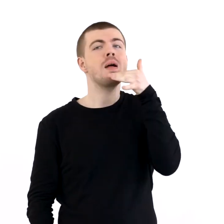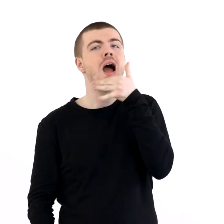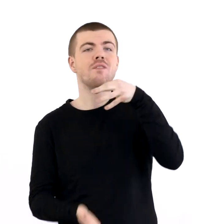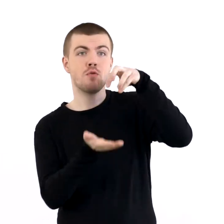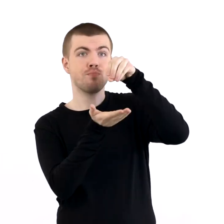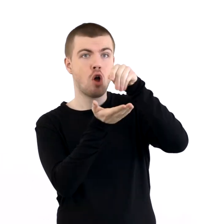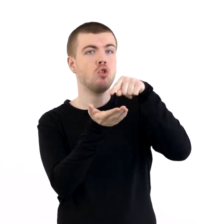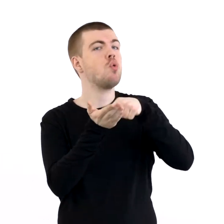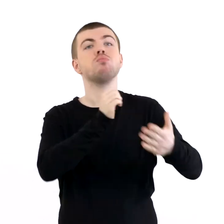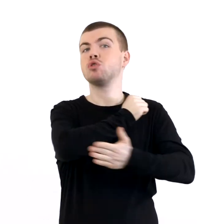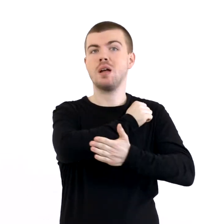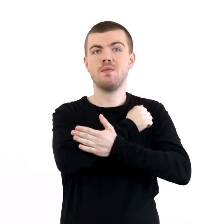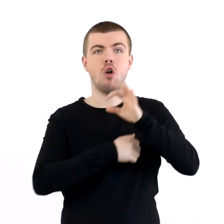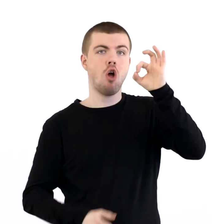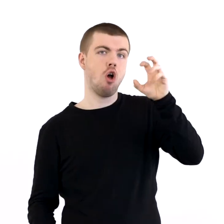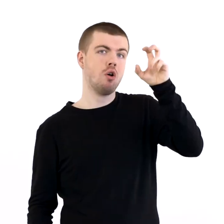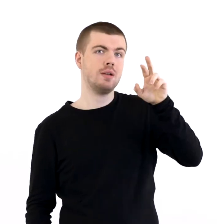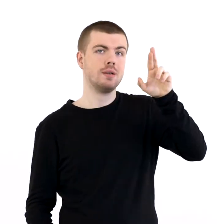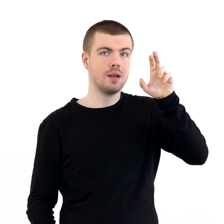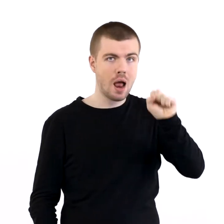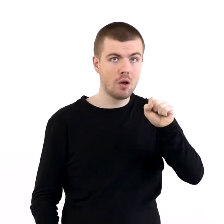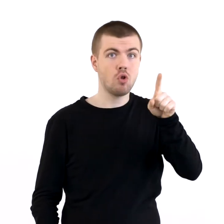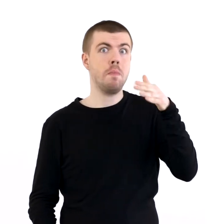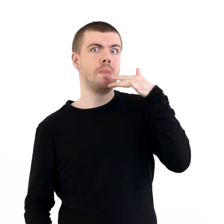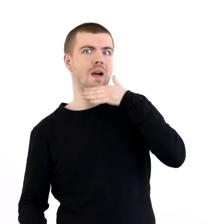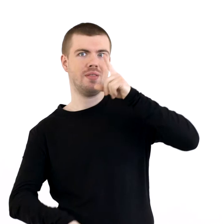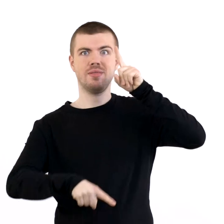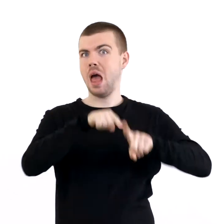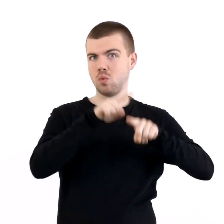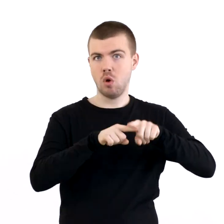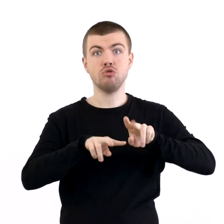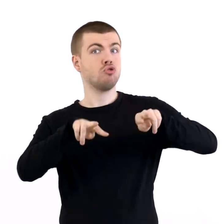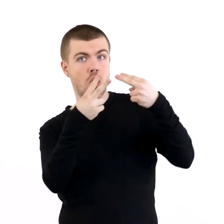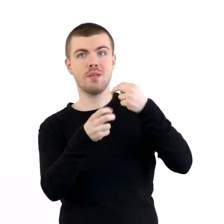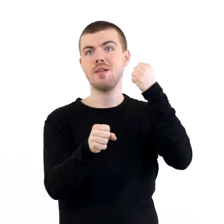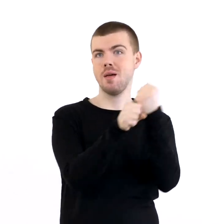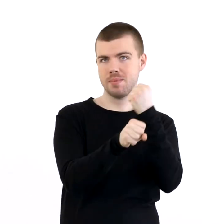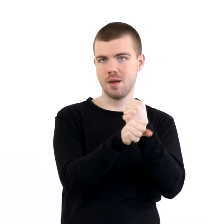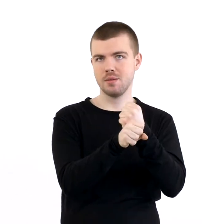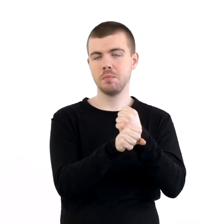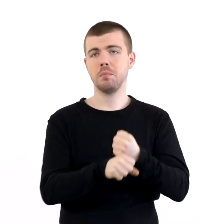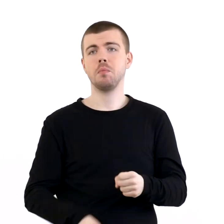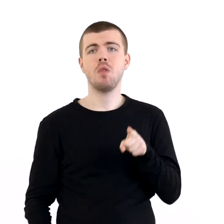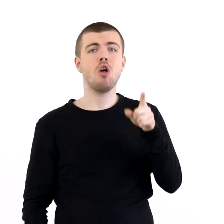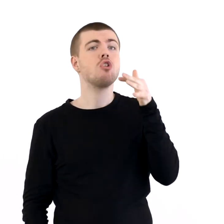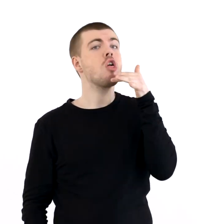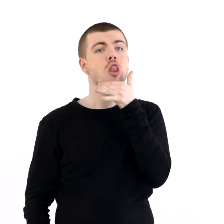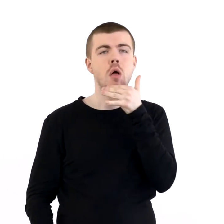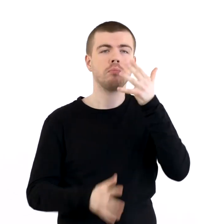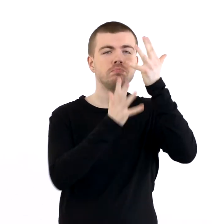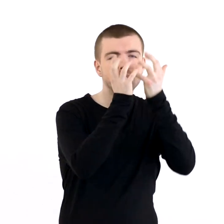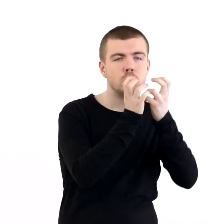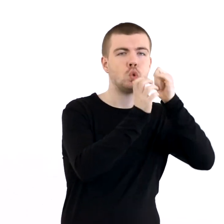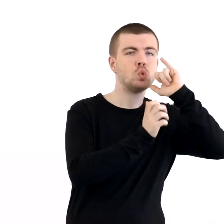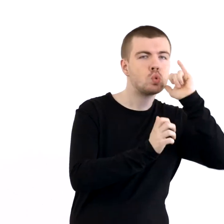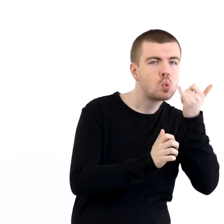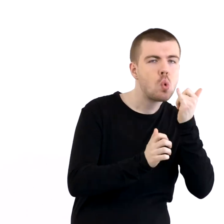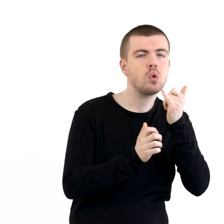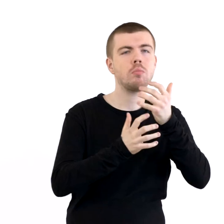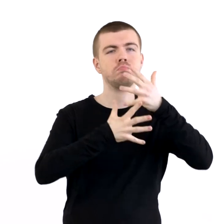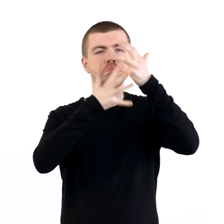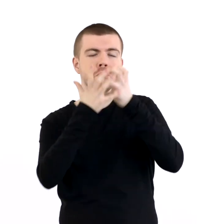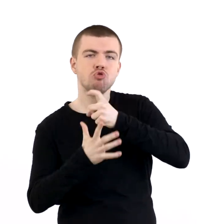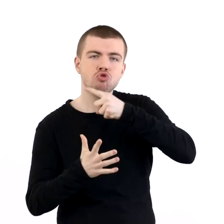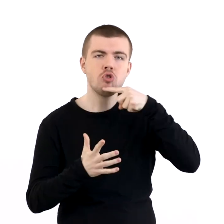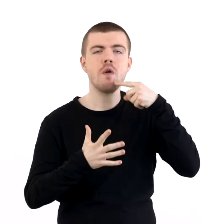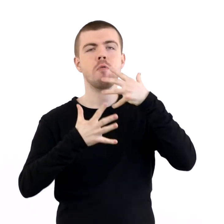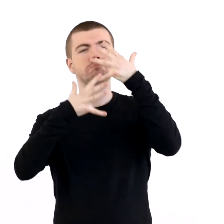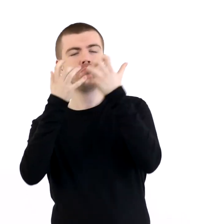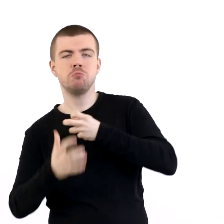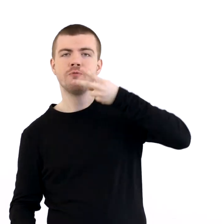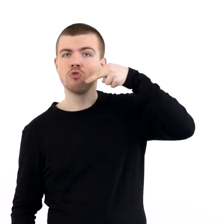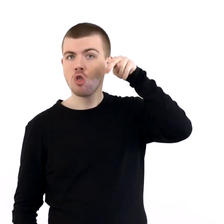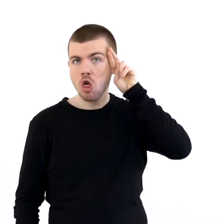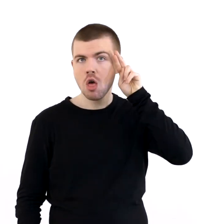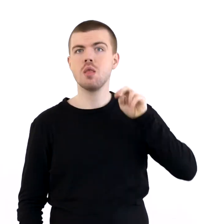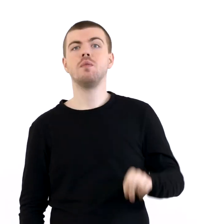Podstawowym barwnikiem była ochra – naturalny barwnik pochodzenia mineralnego (odcienie od żółcieni przez czerwień po fiolet).